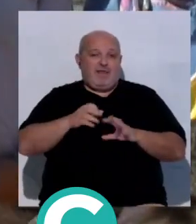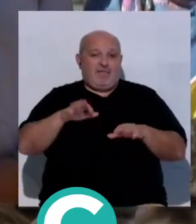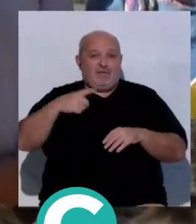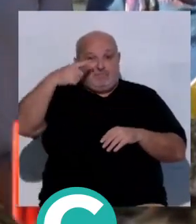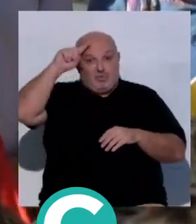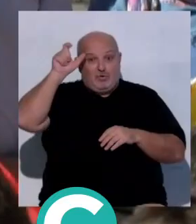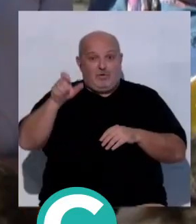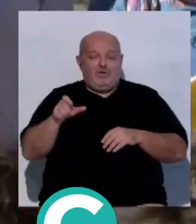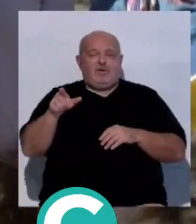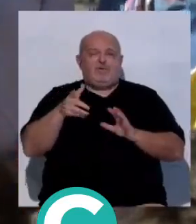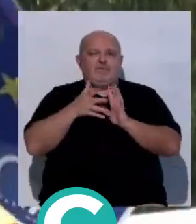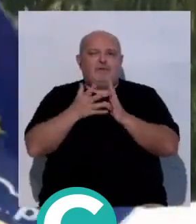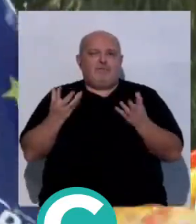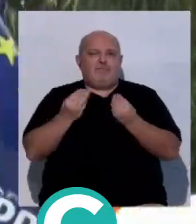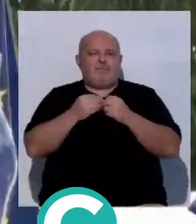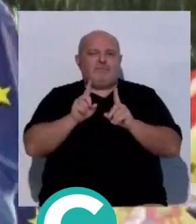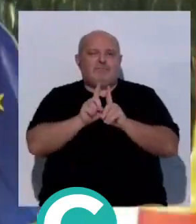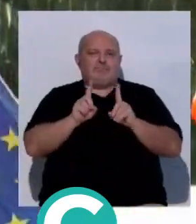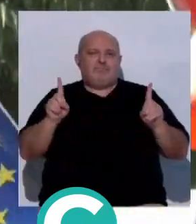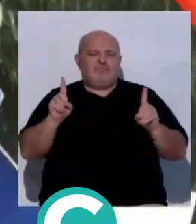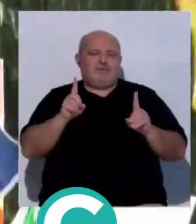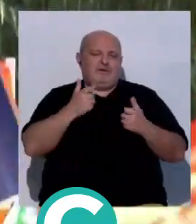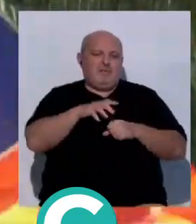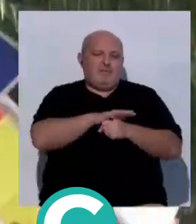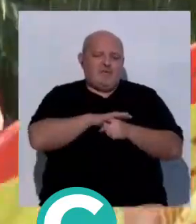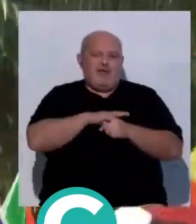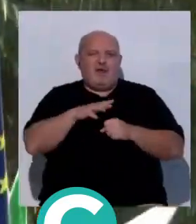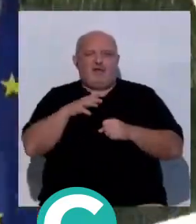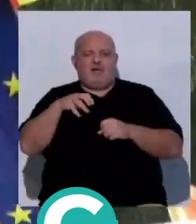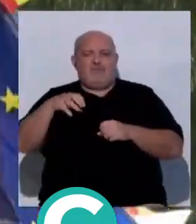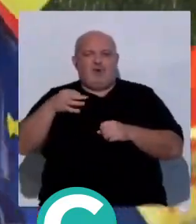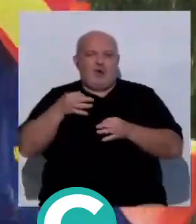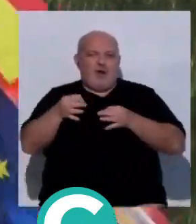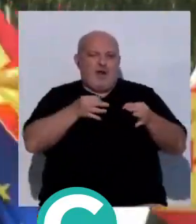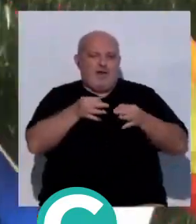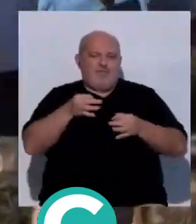Bruno García quien acompañado de dirigentes locales provinciales y regionales del partido